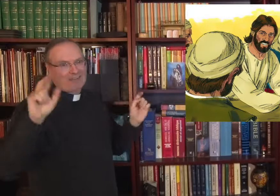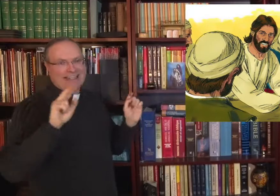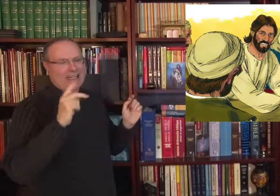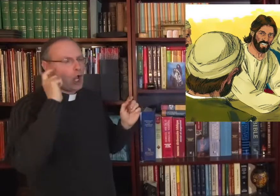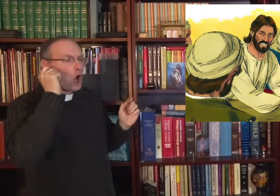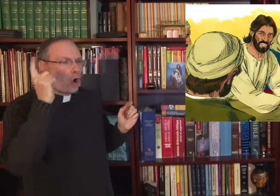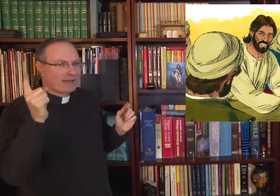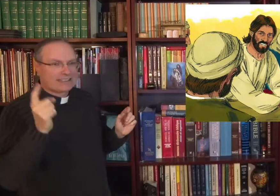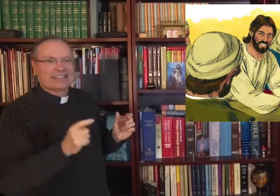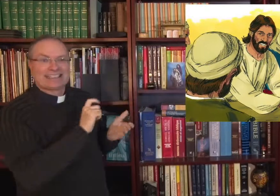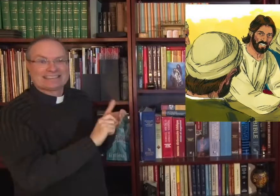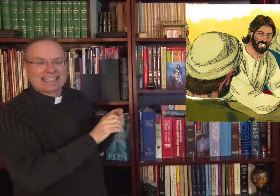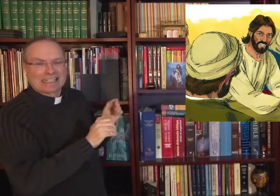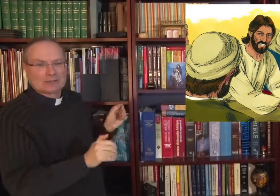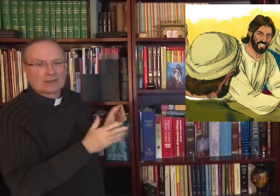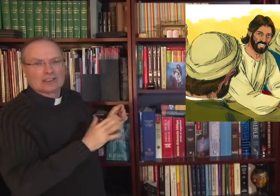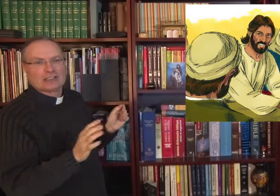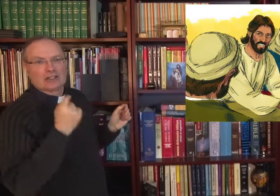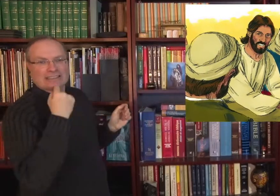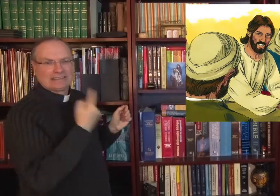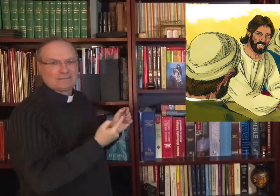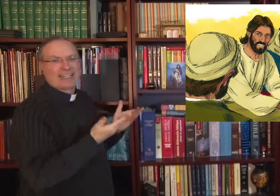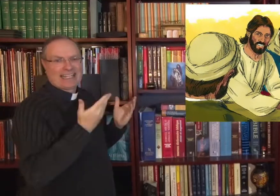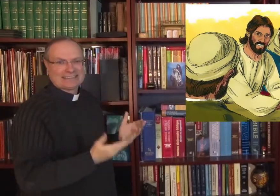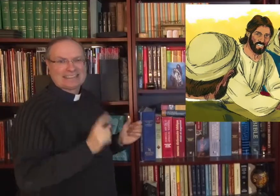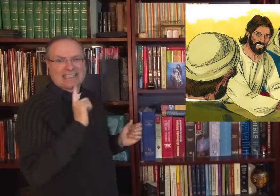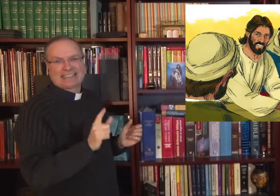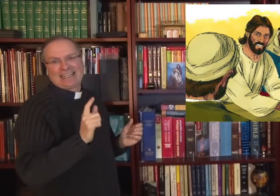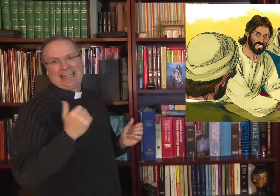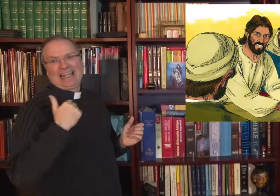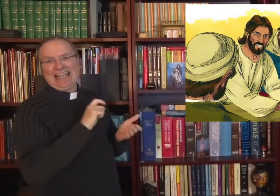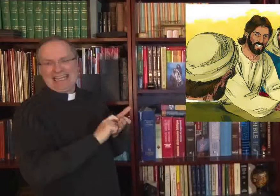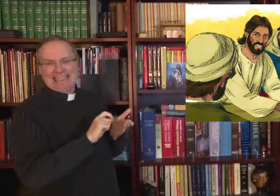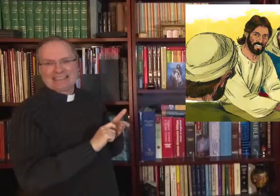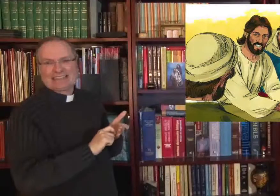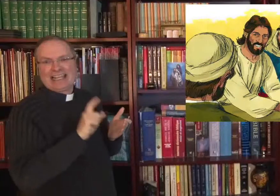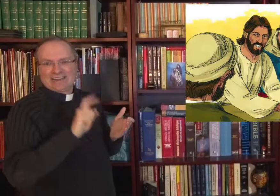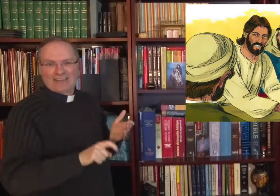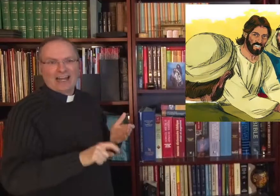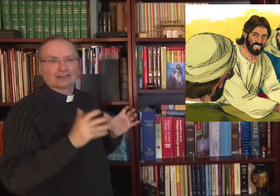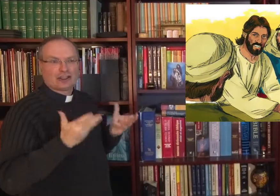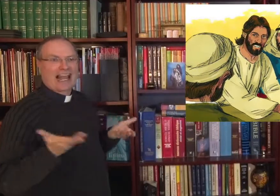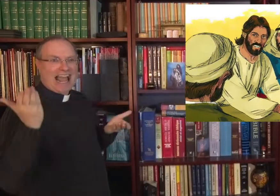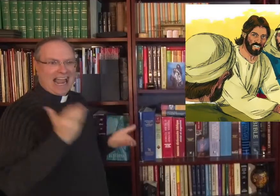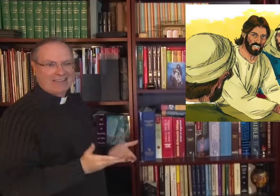afin qu’ils comprennent les Écritures et il leur dit: «Ainsi, il était écrit [-et il fallait que cela arrive-]